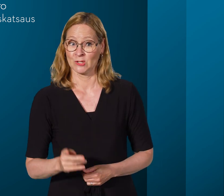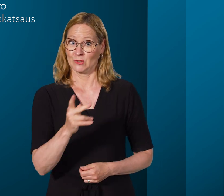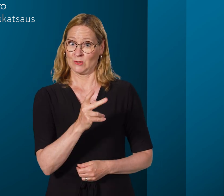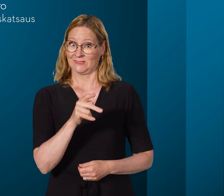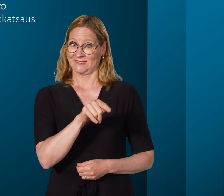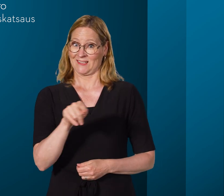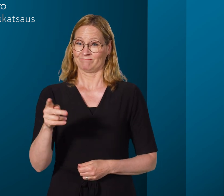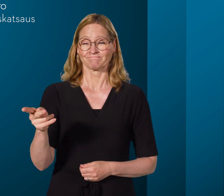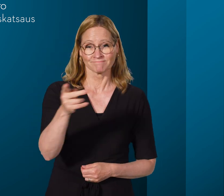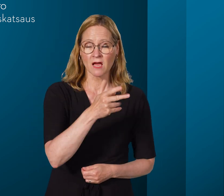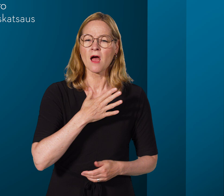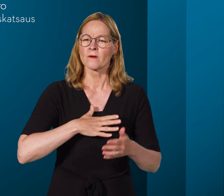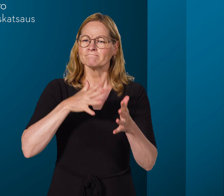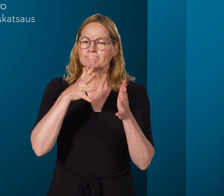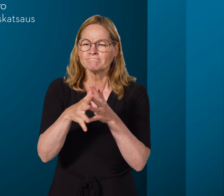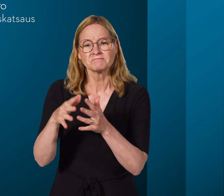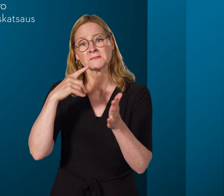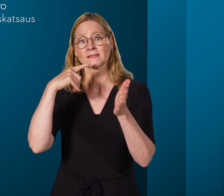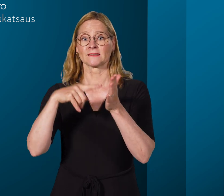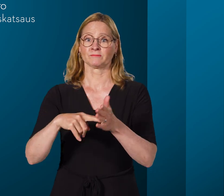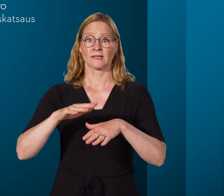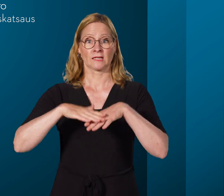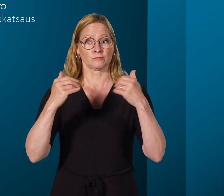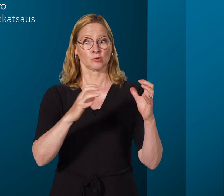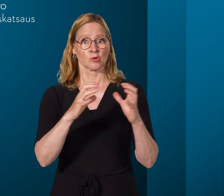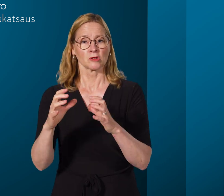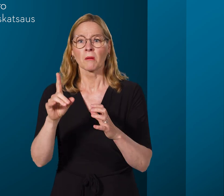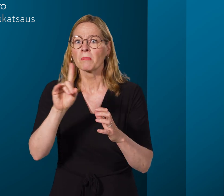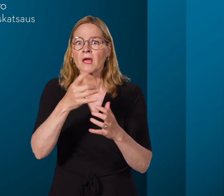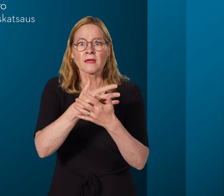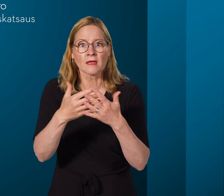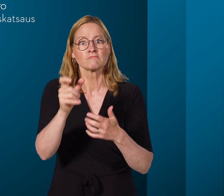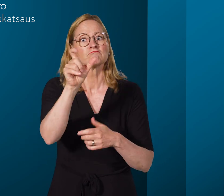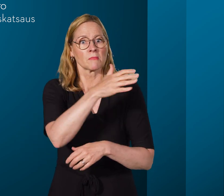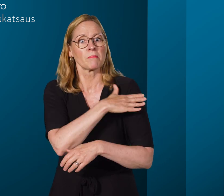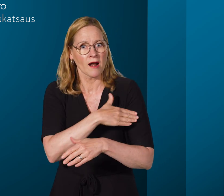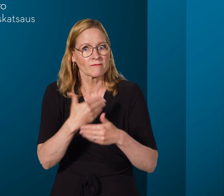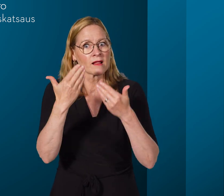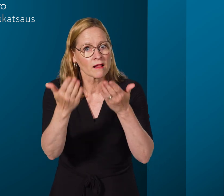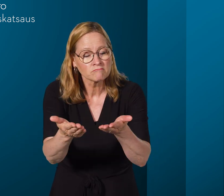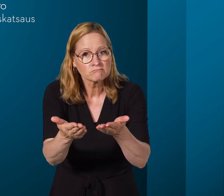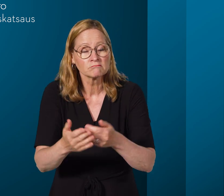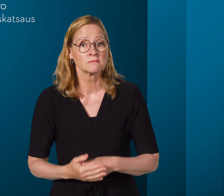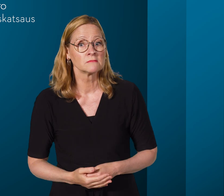Kyselyn kautta halutaan esimerkiksi selvittää, - millä kielellä sinua palvellaan terveydenhuollossa -